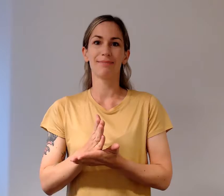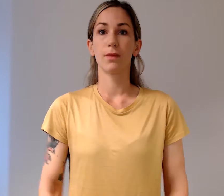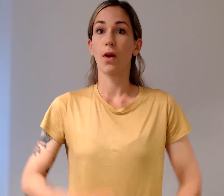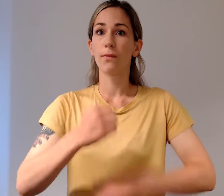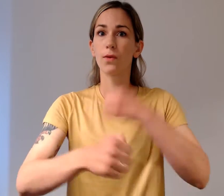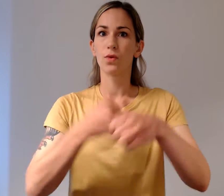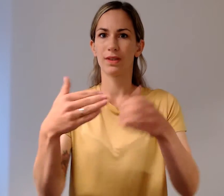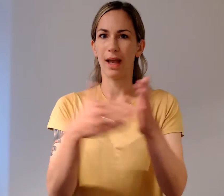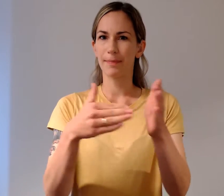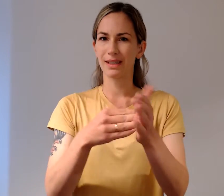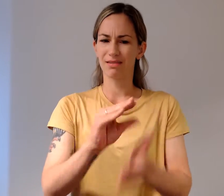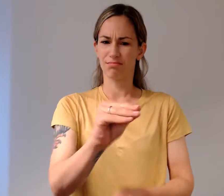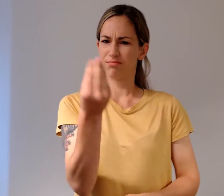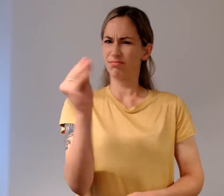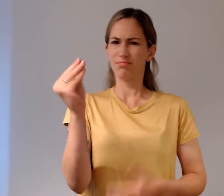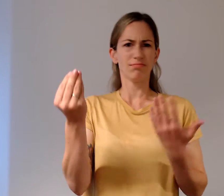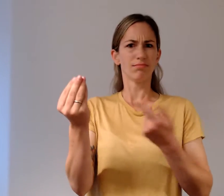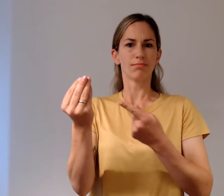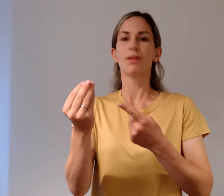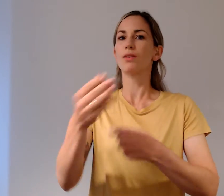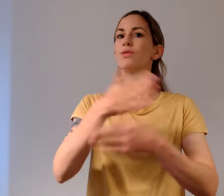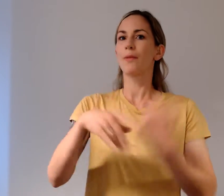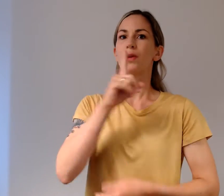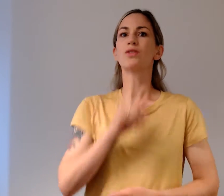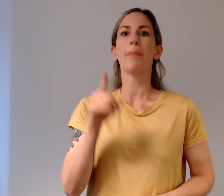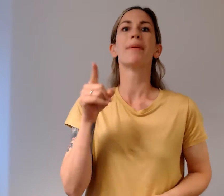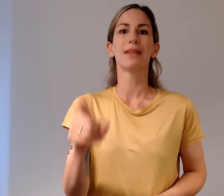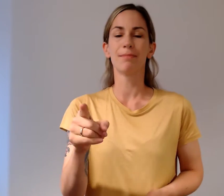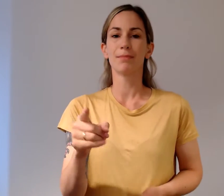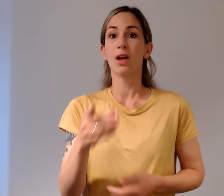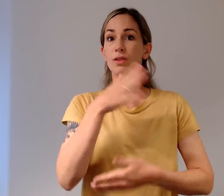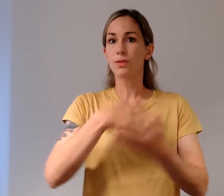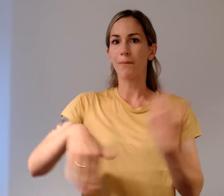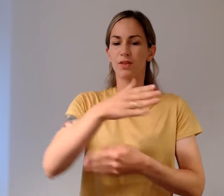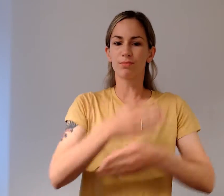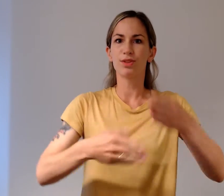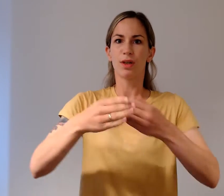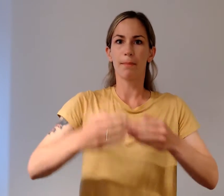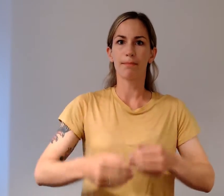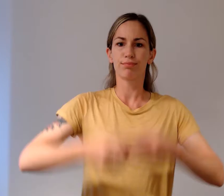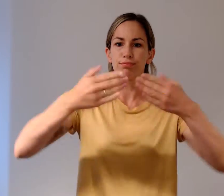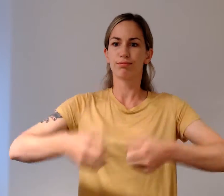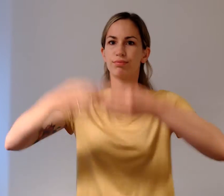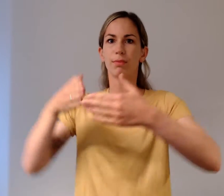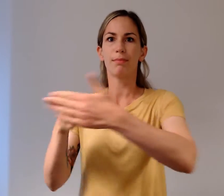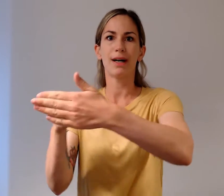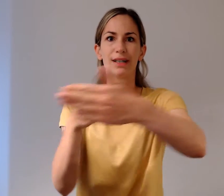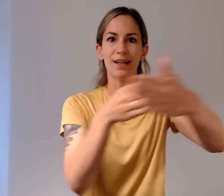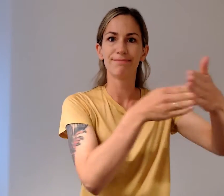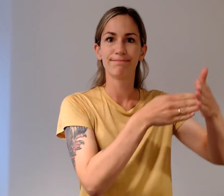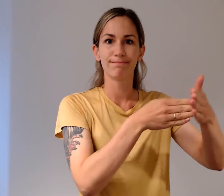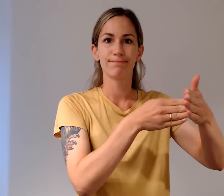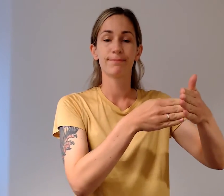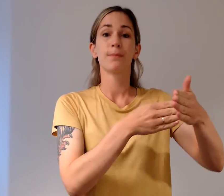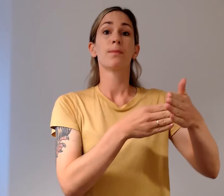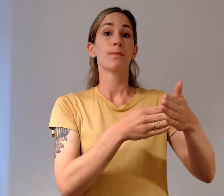Funksjonshemning er samfunnskapt, ved at samfunnet setter opp barrierer som hindrer deltakelse.